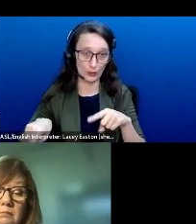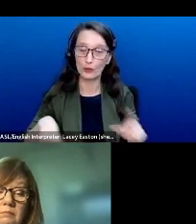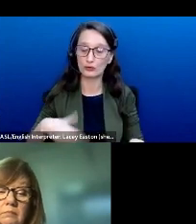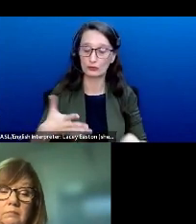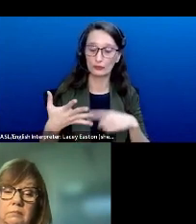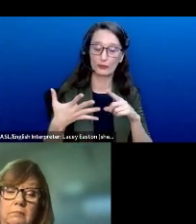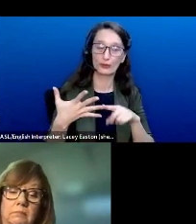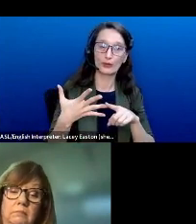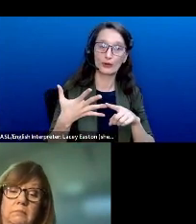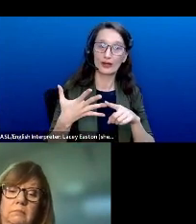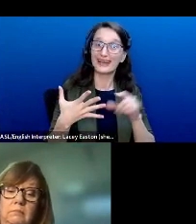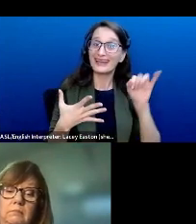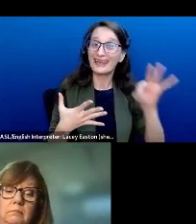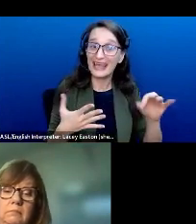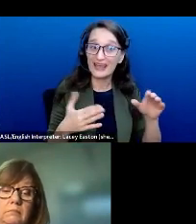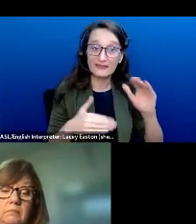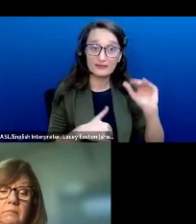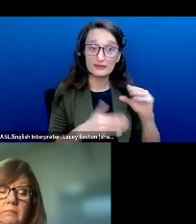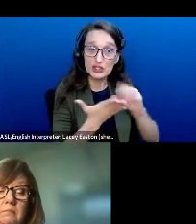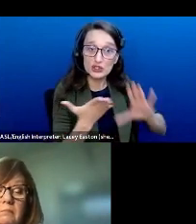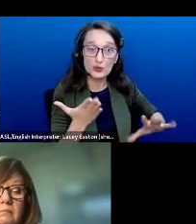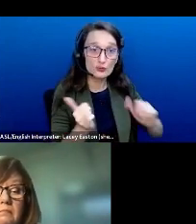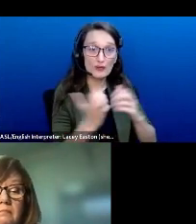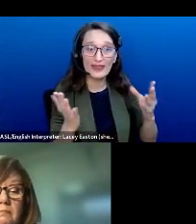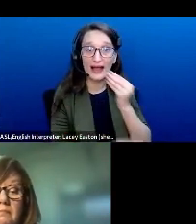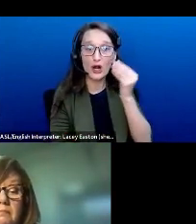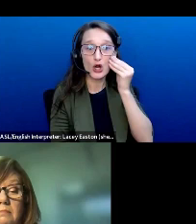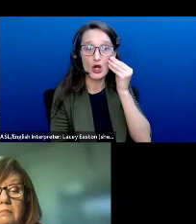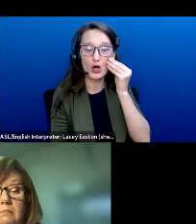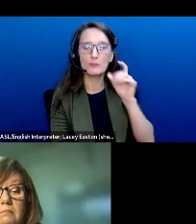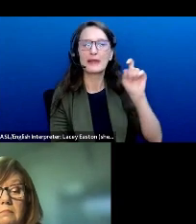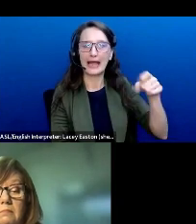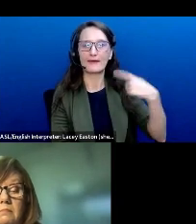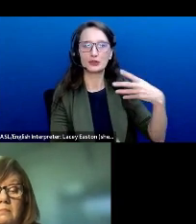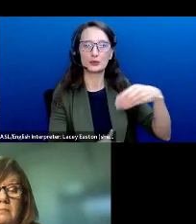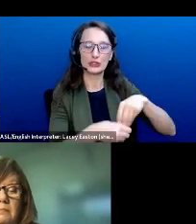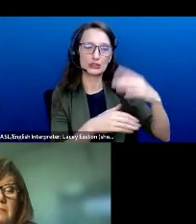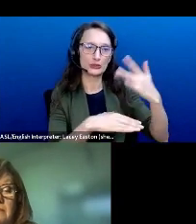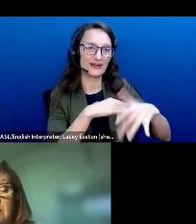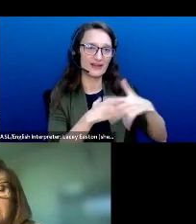de un niño sin hogar, la información de contacto disponible del niño y el nombre de la escuela a la